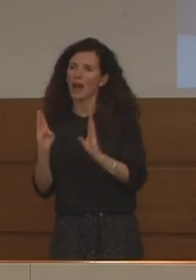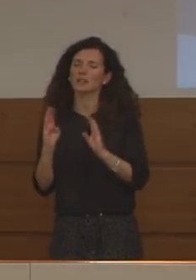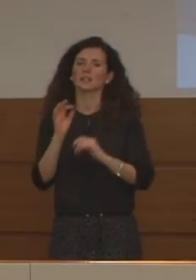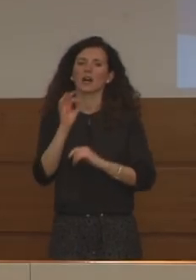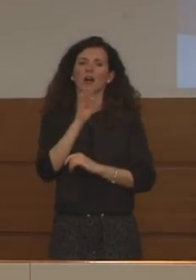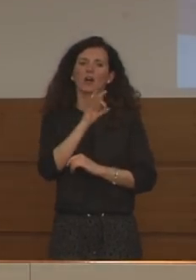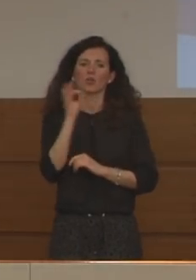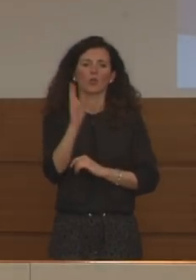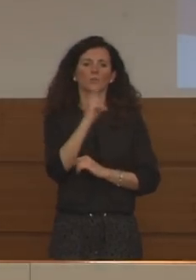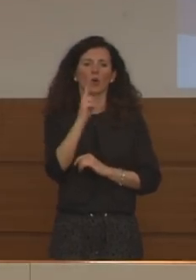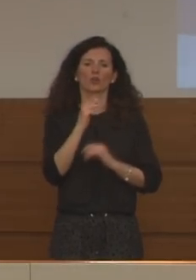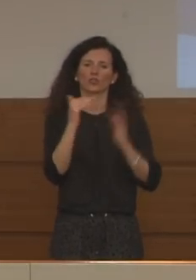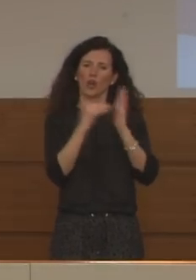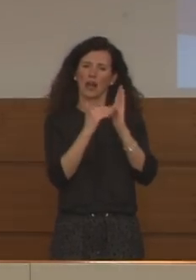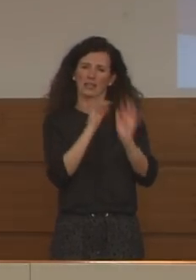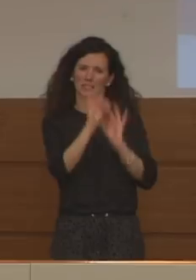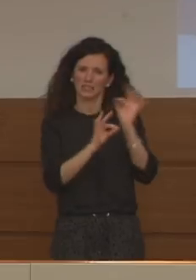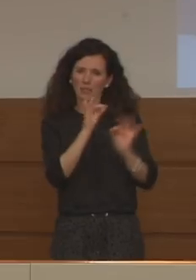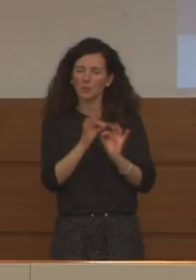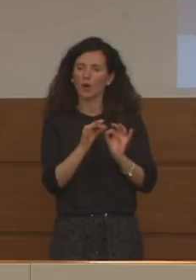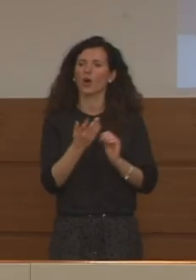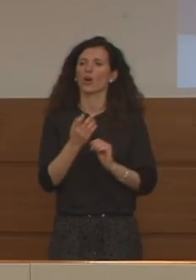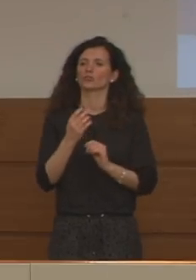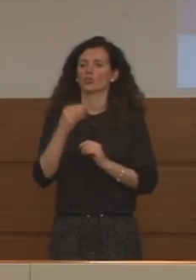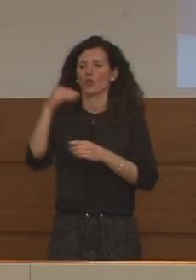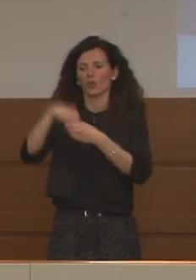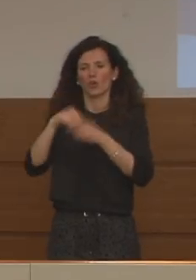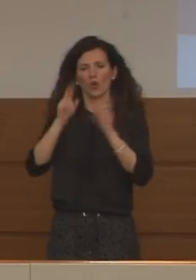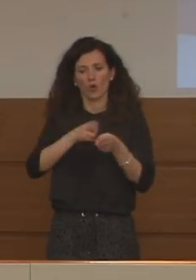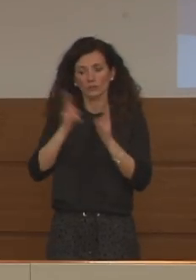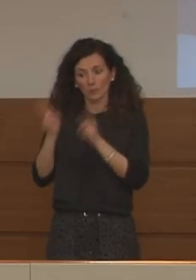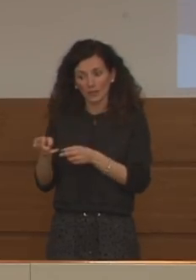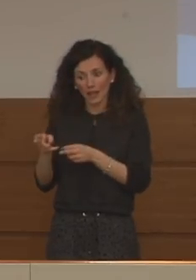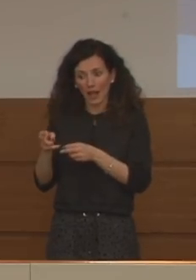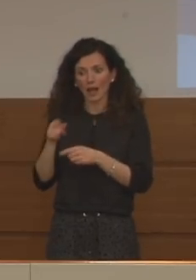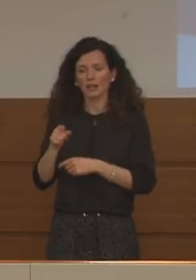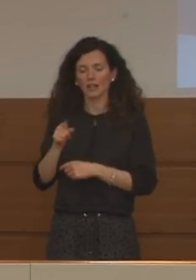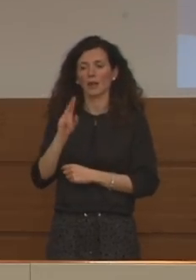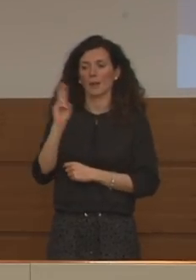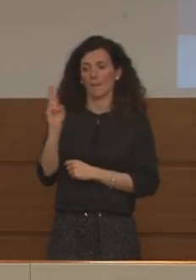ospedale, una morte dove il paziente abbia un